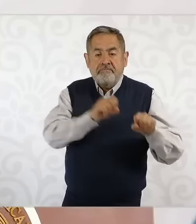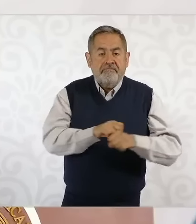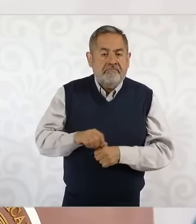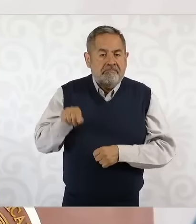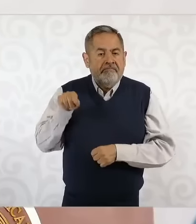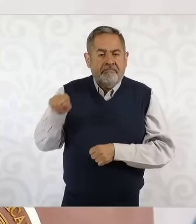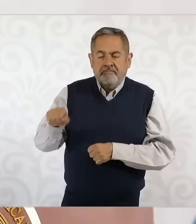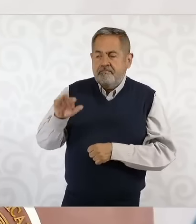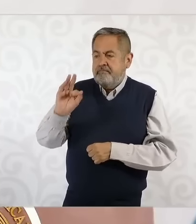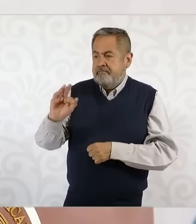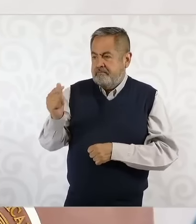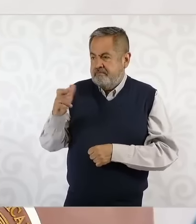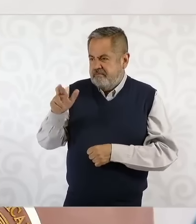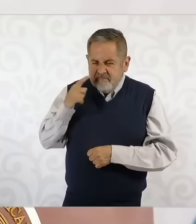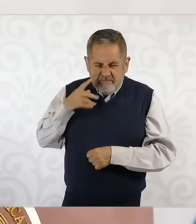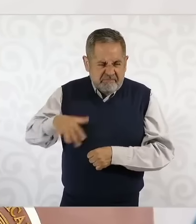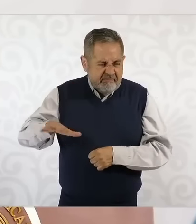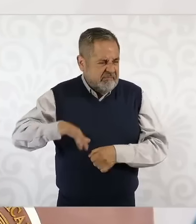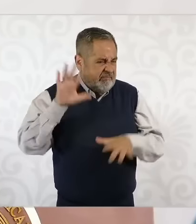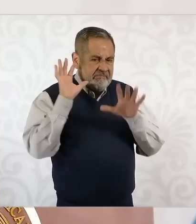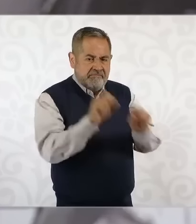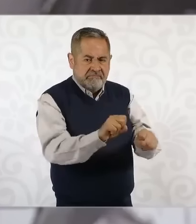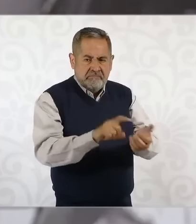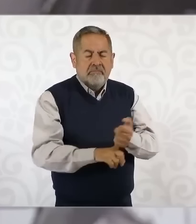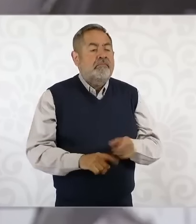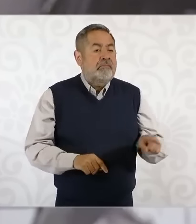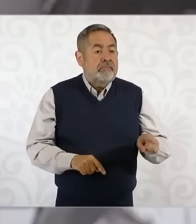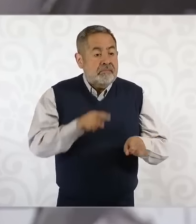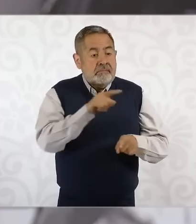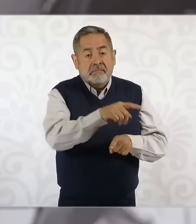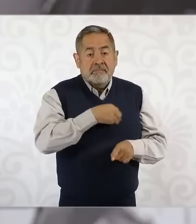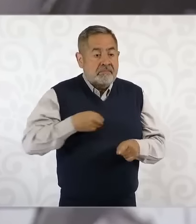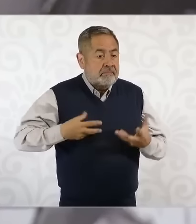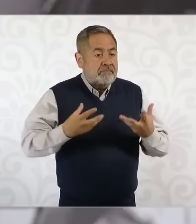la Fiscalía General de la República. Los detenidos son integrantes del cártel del Golfo